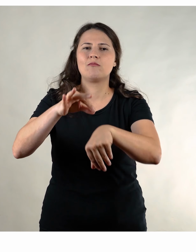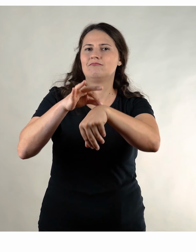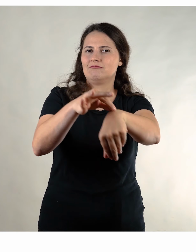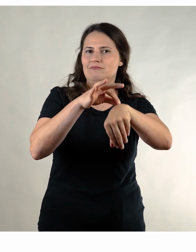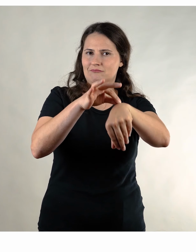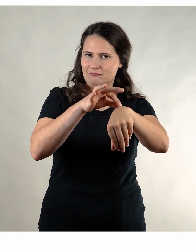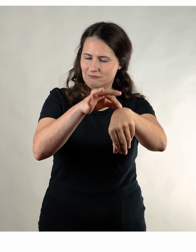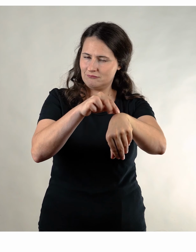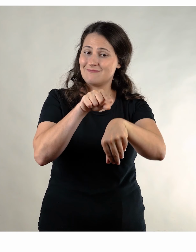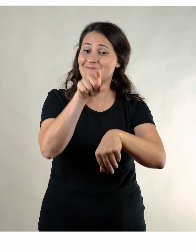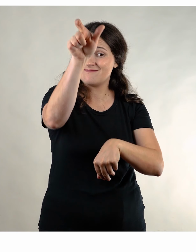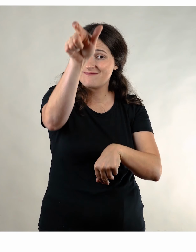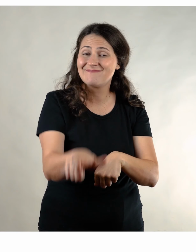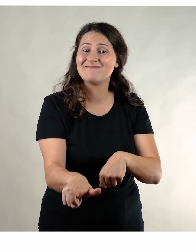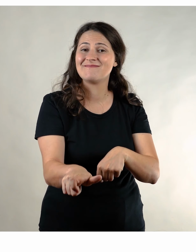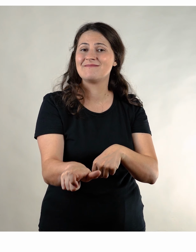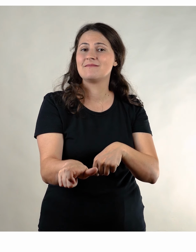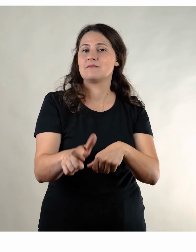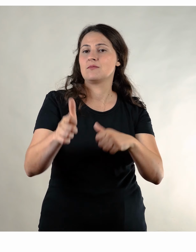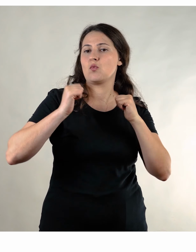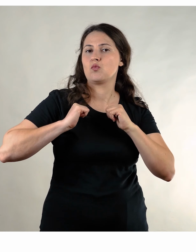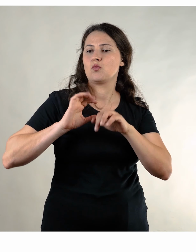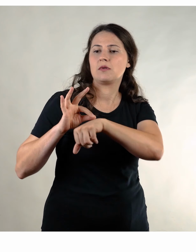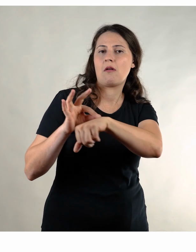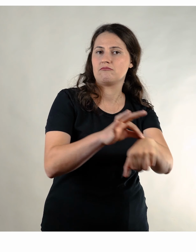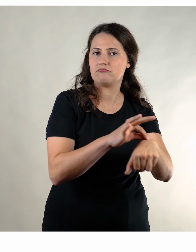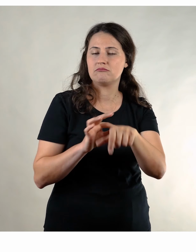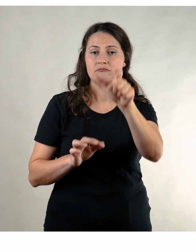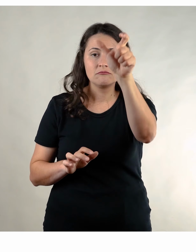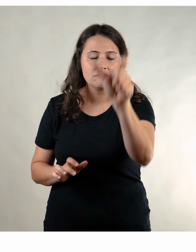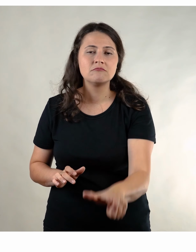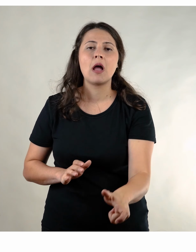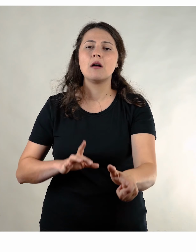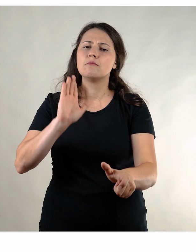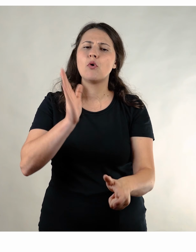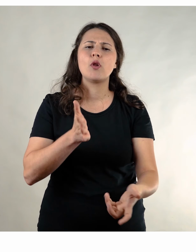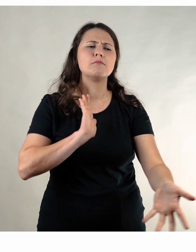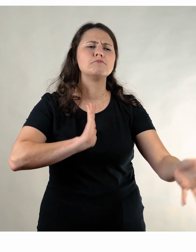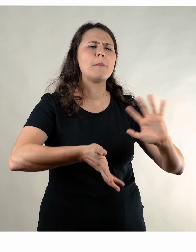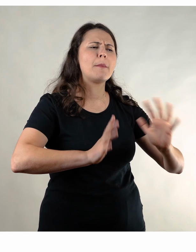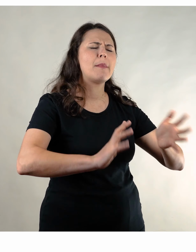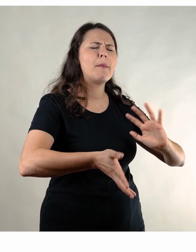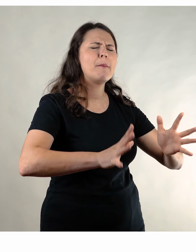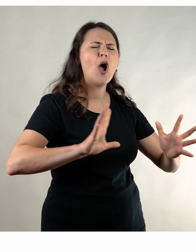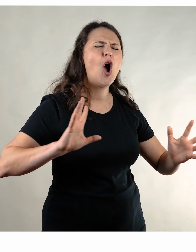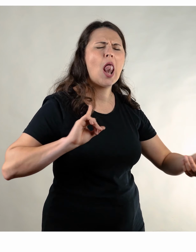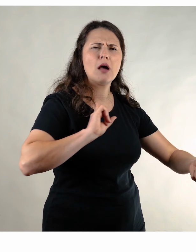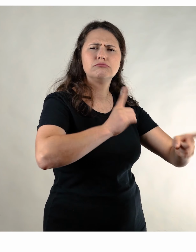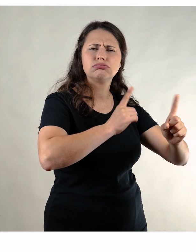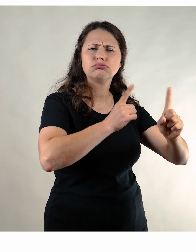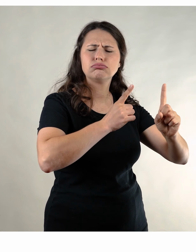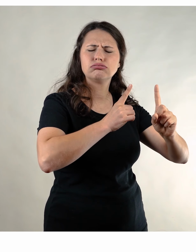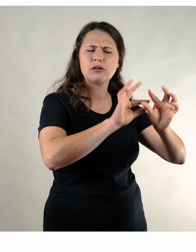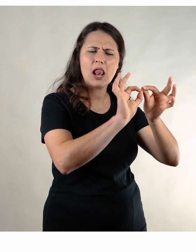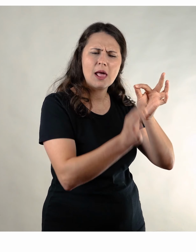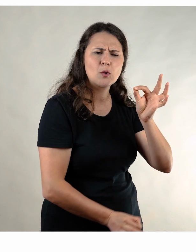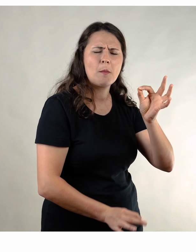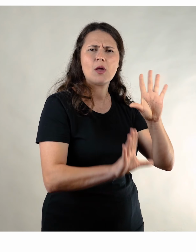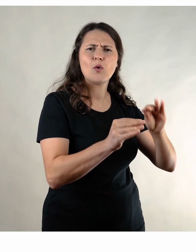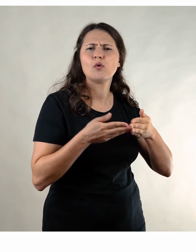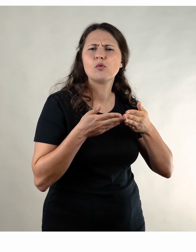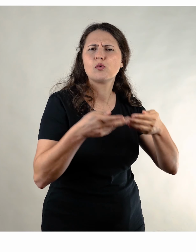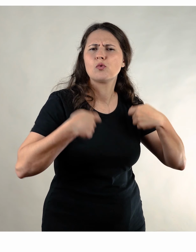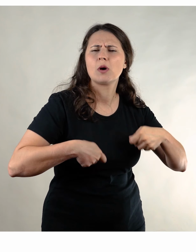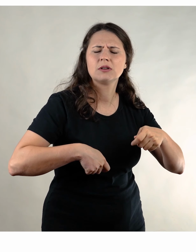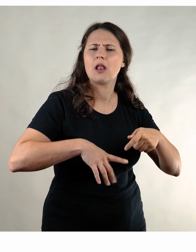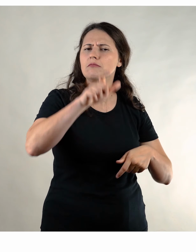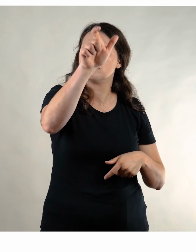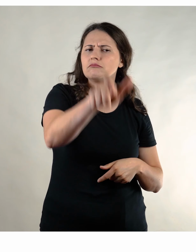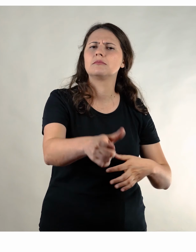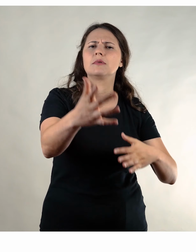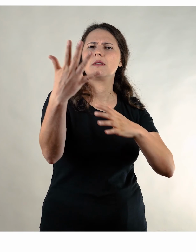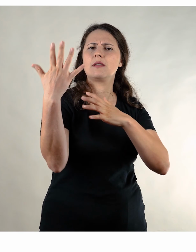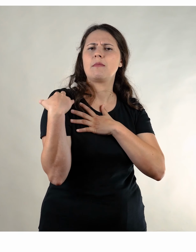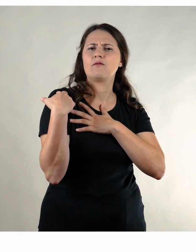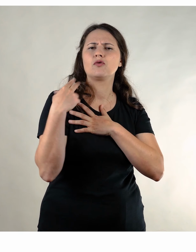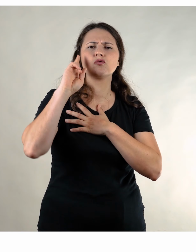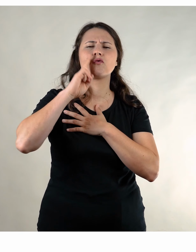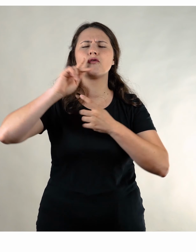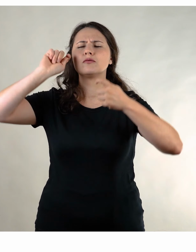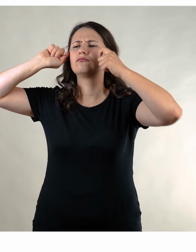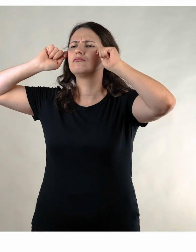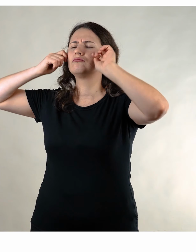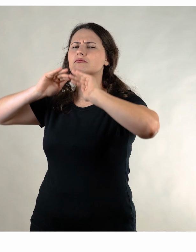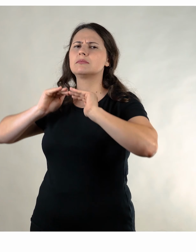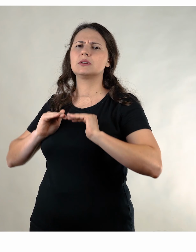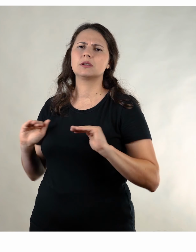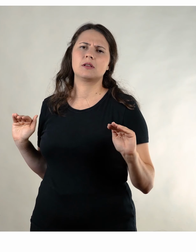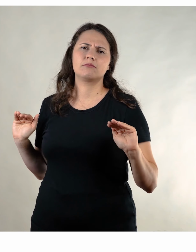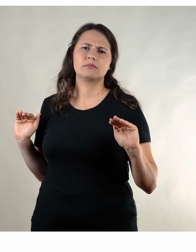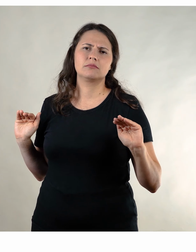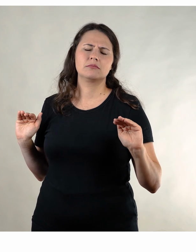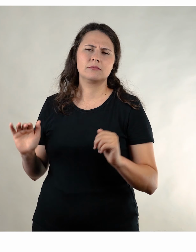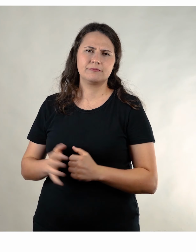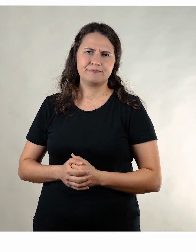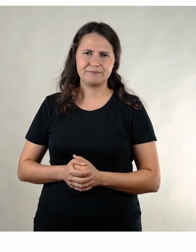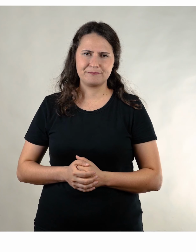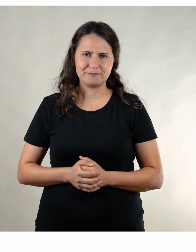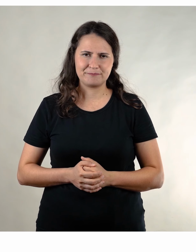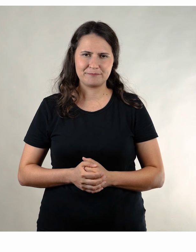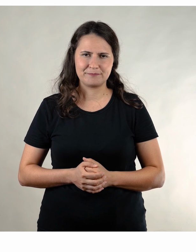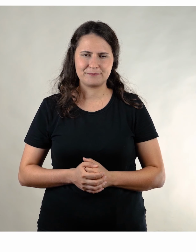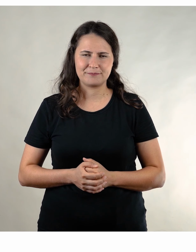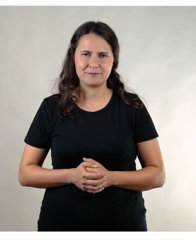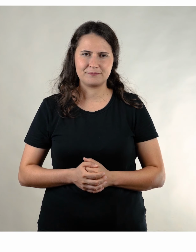ο ταξιδιωτικός πράκτορας μπορεί να κανονίσει όλες τις λεπτομέρειες της κρουαζιέρας.